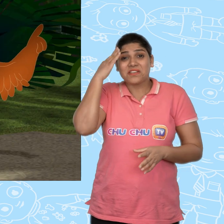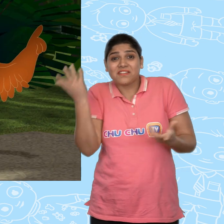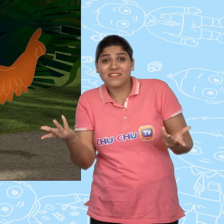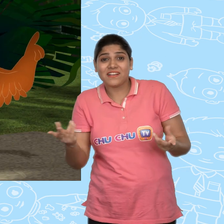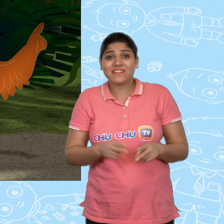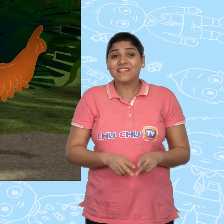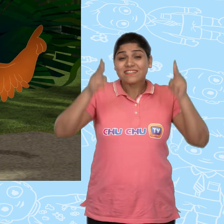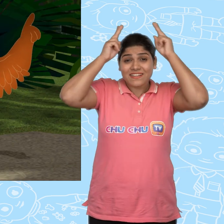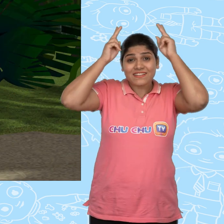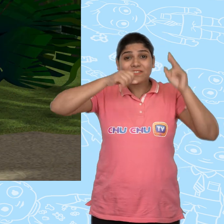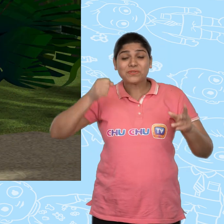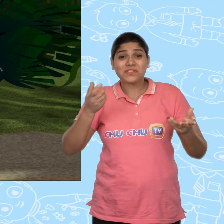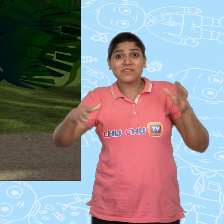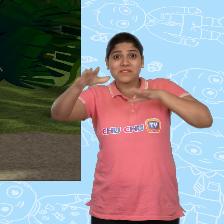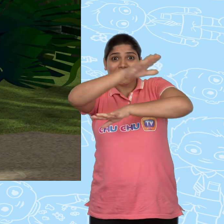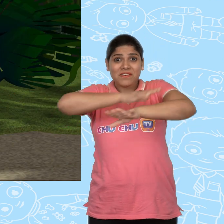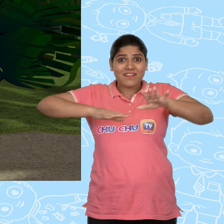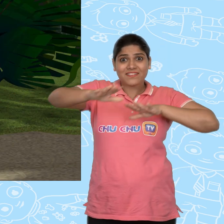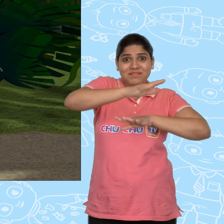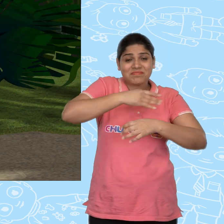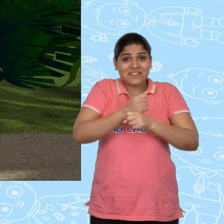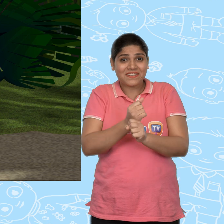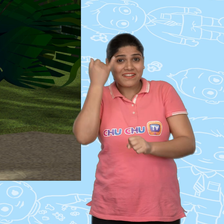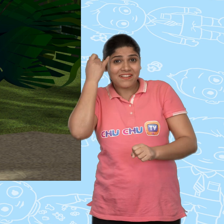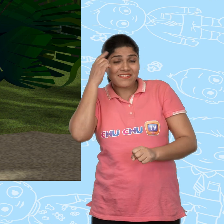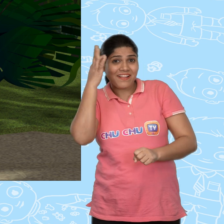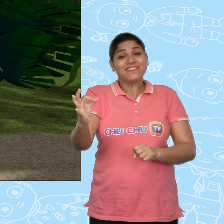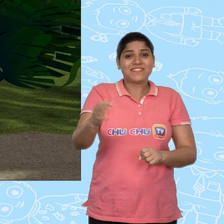उसे क्या पता था की खरगोश ने उसके साथ एक चाल चली है।